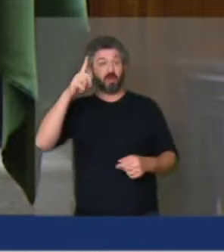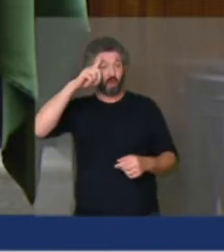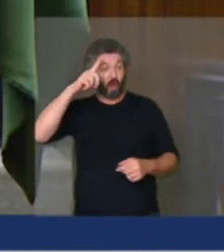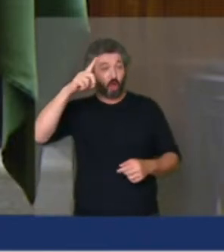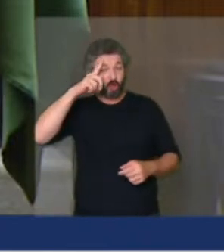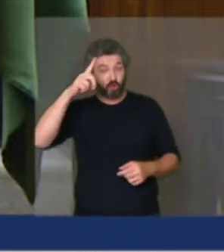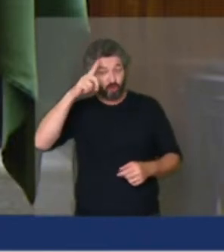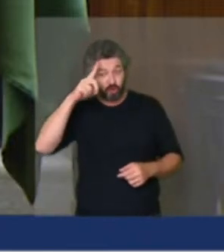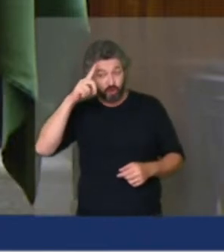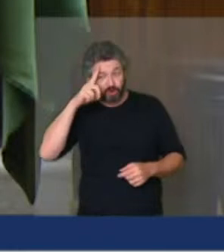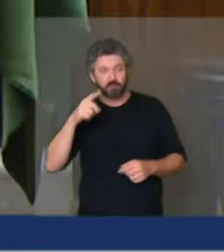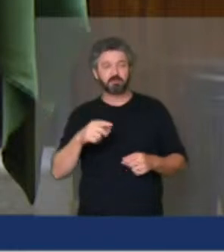ELEITORES DO BOLSONARO, ESTÃO CATANDO OSSO PARA COMER SOPA